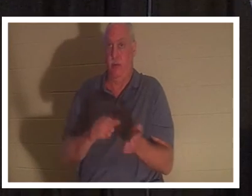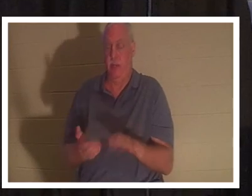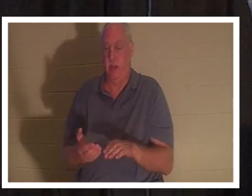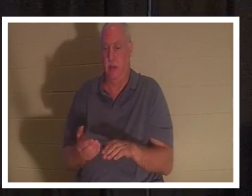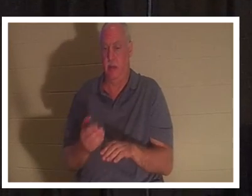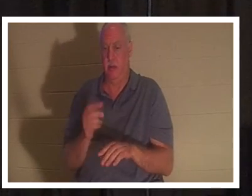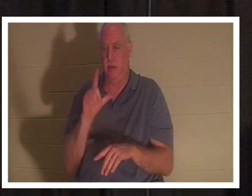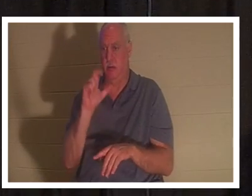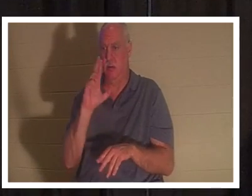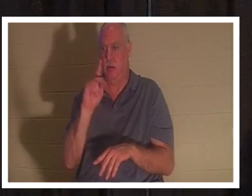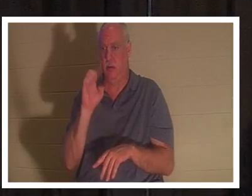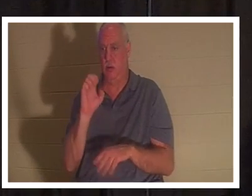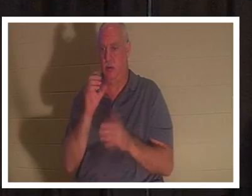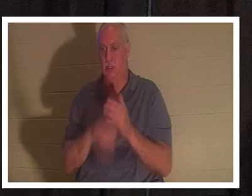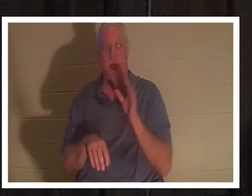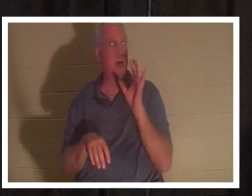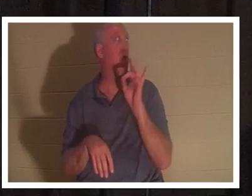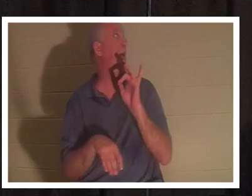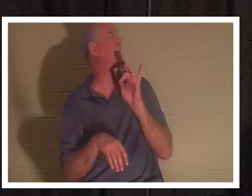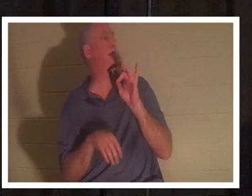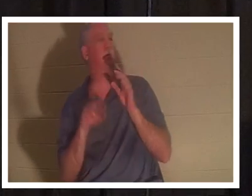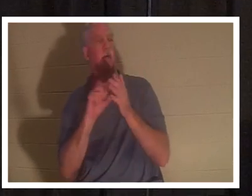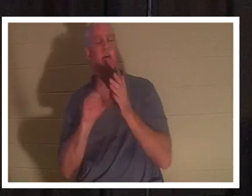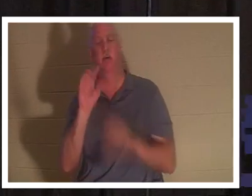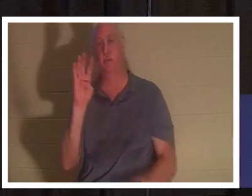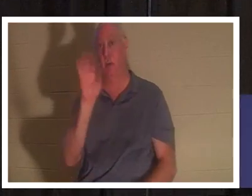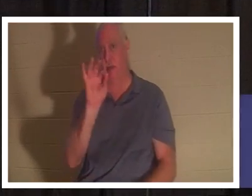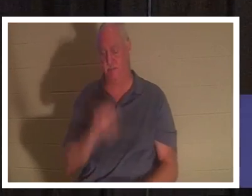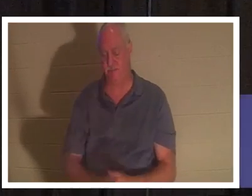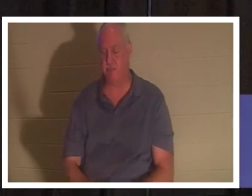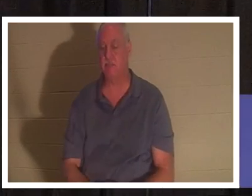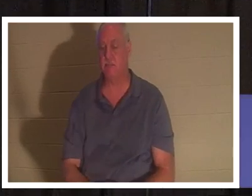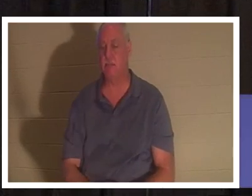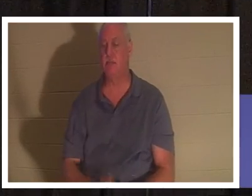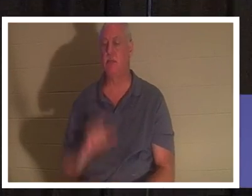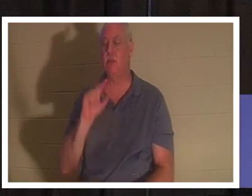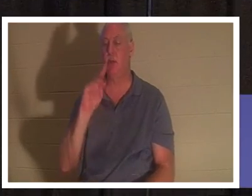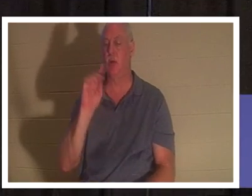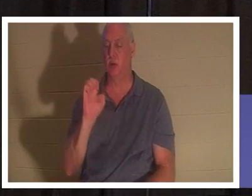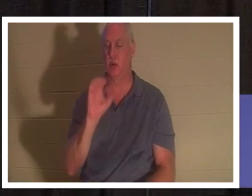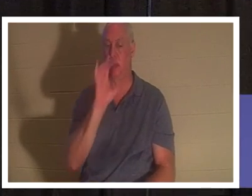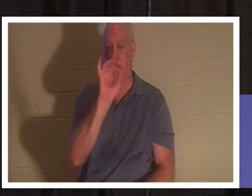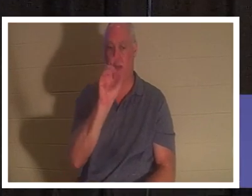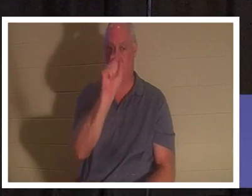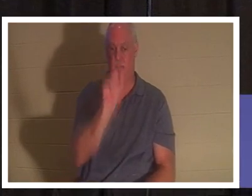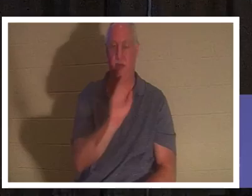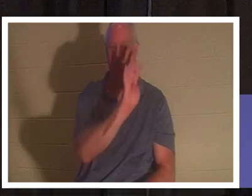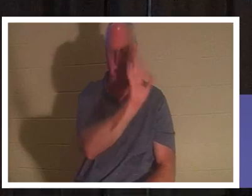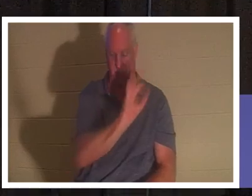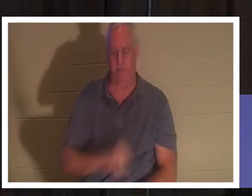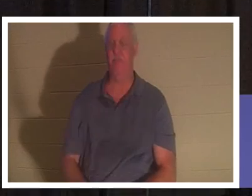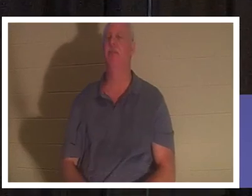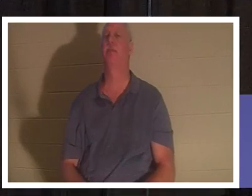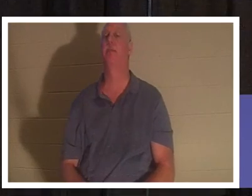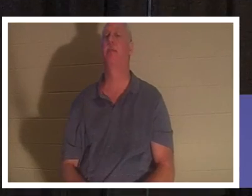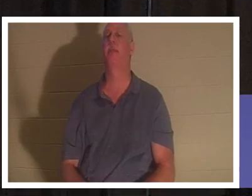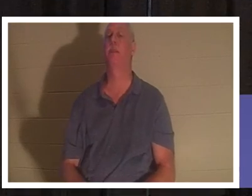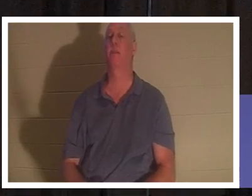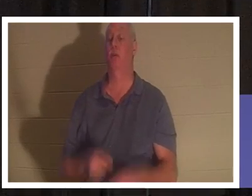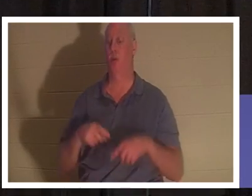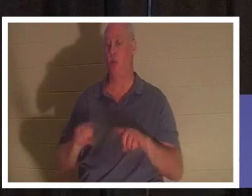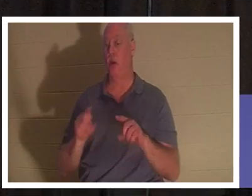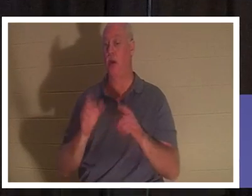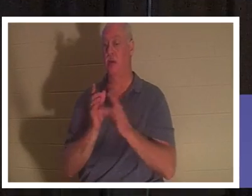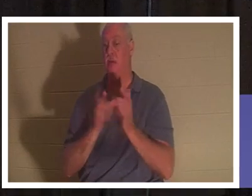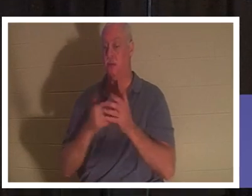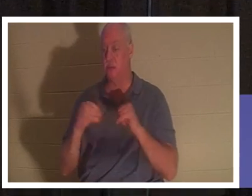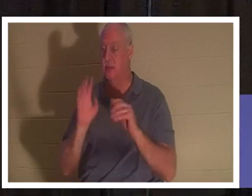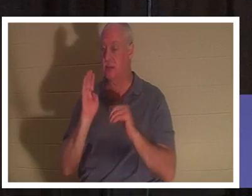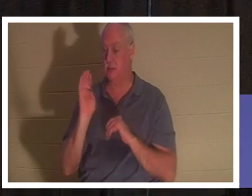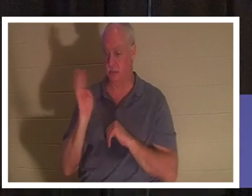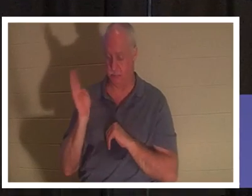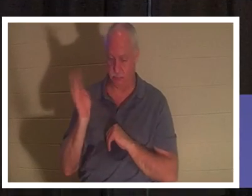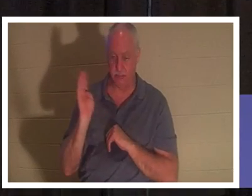. Verset 49. Luc 8:49 dit ceci, "Pendant que Jésus parlait encore, quelqu'un vint de la maison